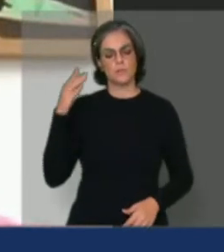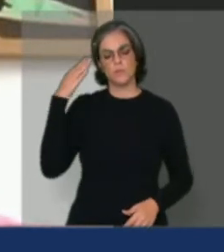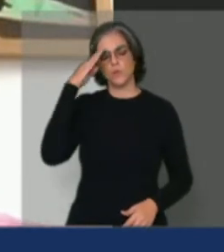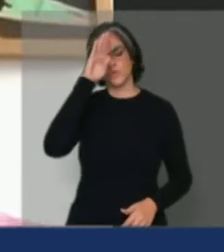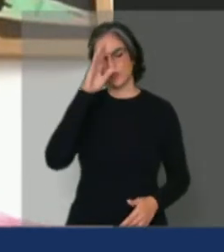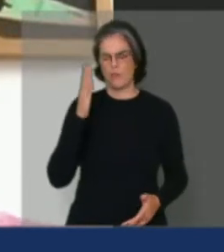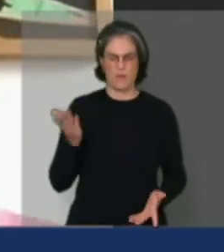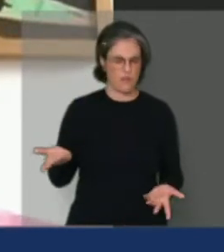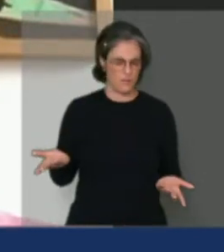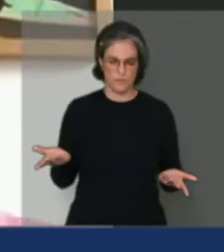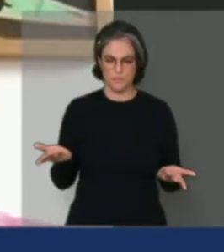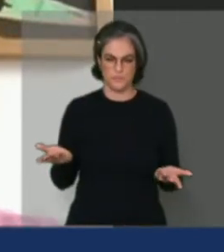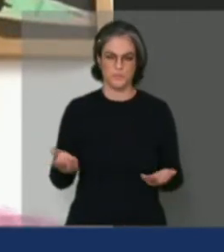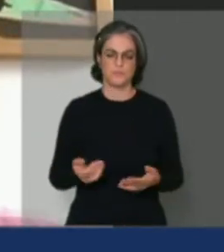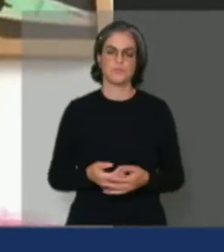BOLSONARO, E SEUS SEGUIDORES,